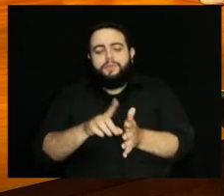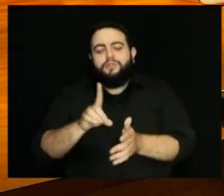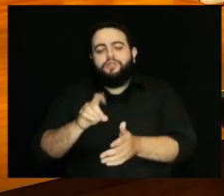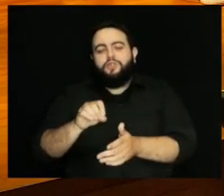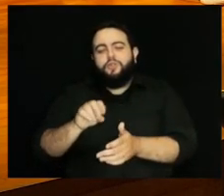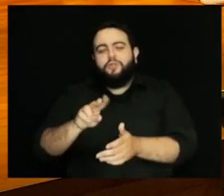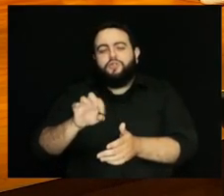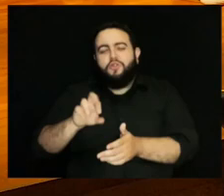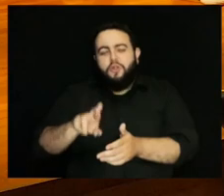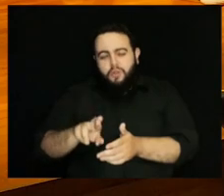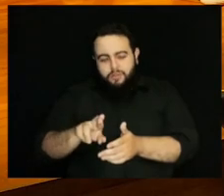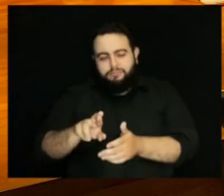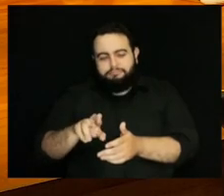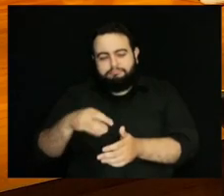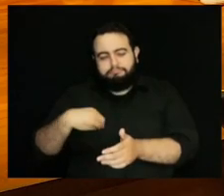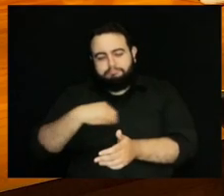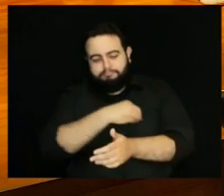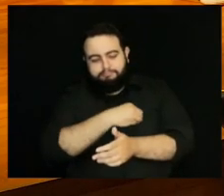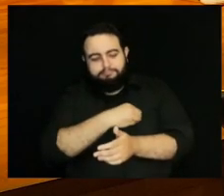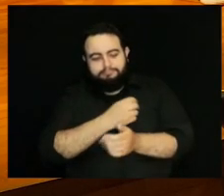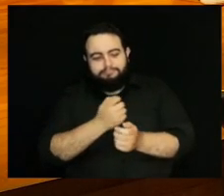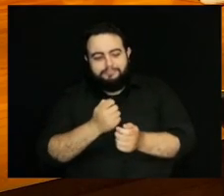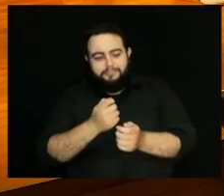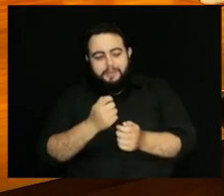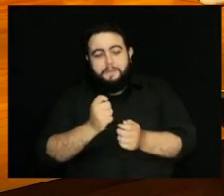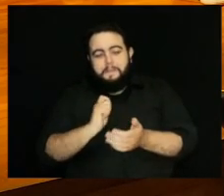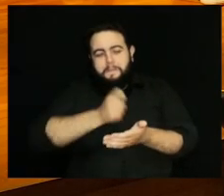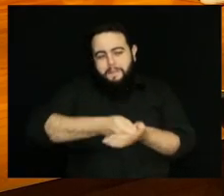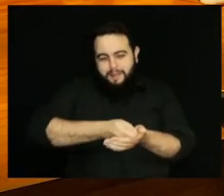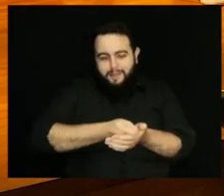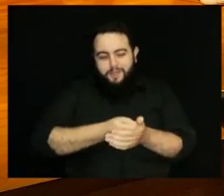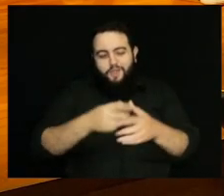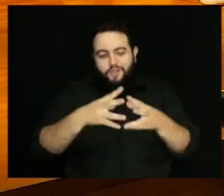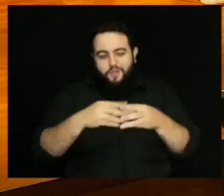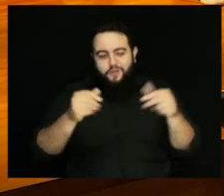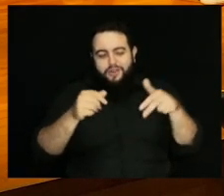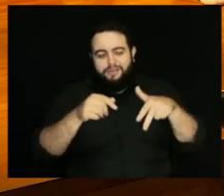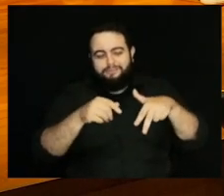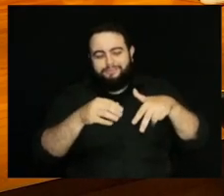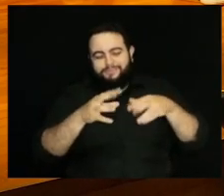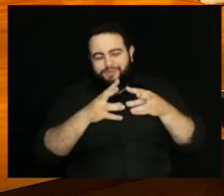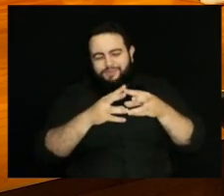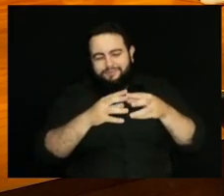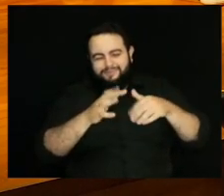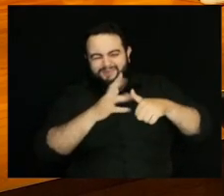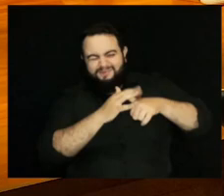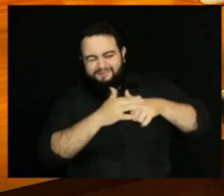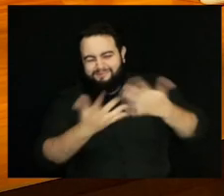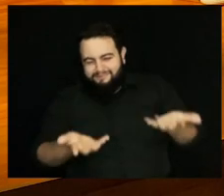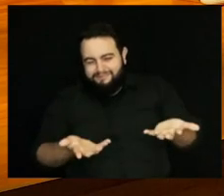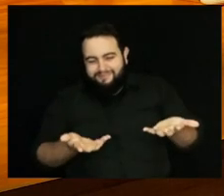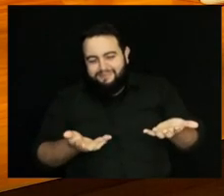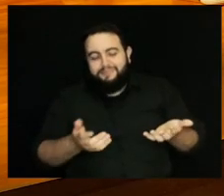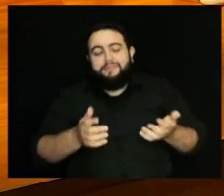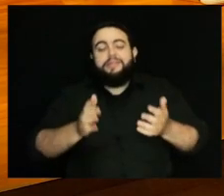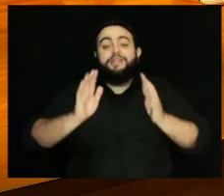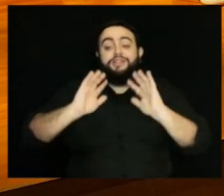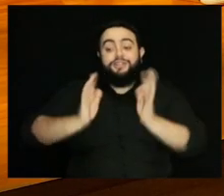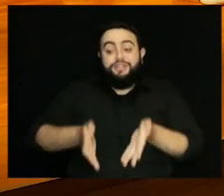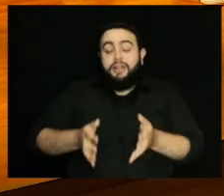pé dessa canção. Essa coisa de colocar o grotesco assim: plá! Isso já seria suficiente. A melodia da